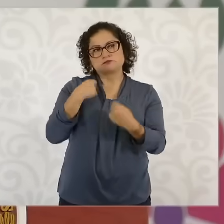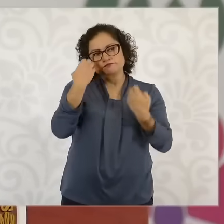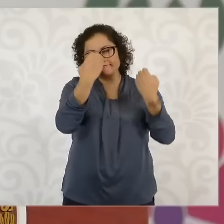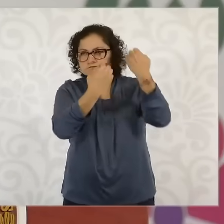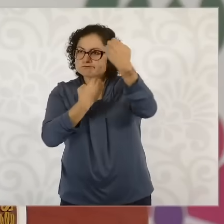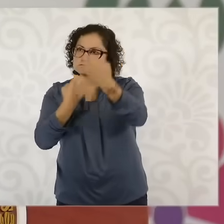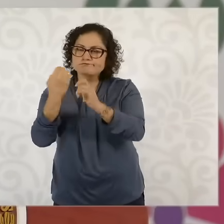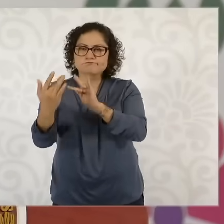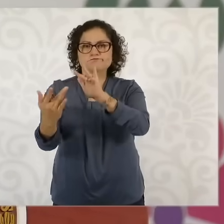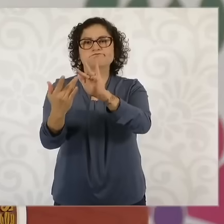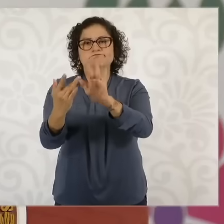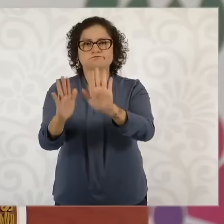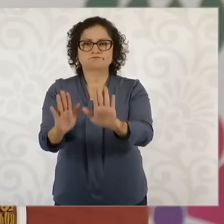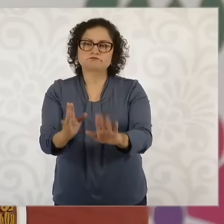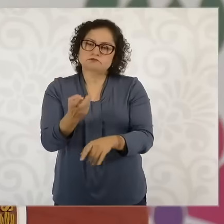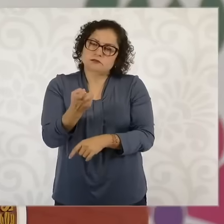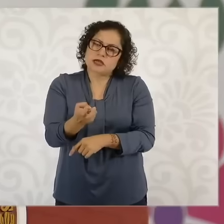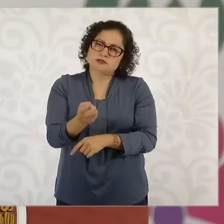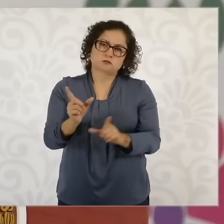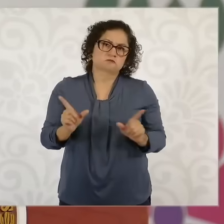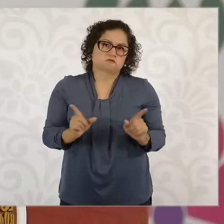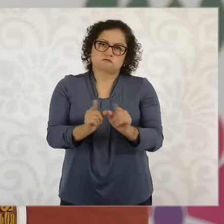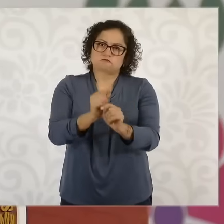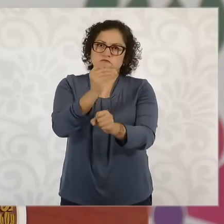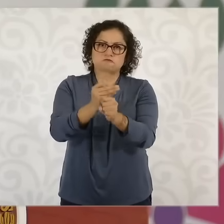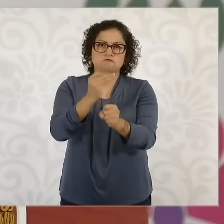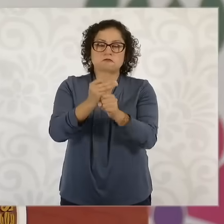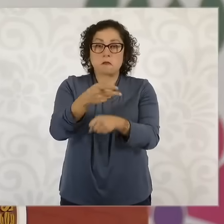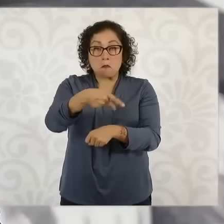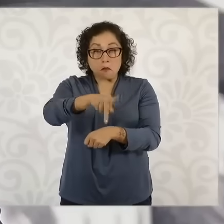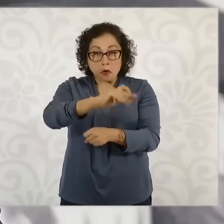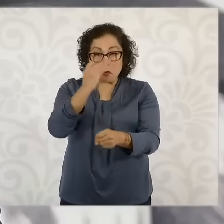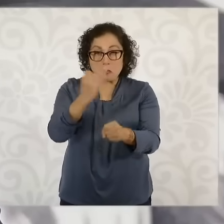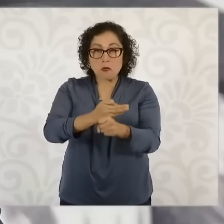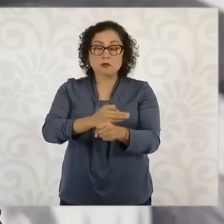integrar. Es parte de lo que podemos comentar. Sin embargo, nuestro nuestro principal aliado esército